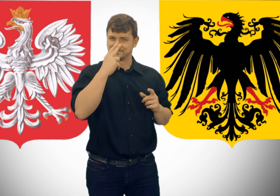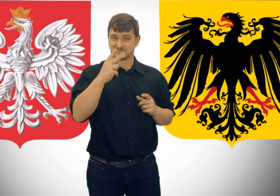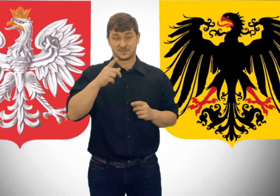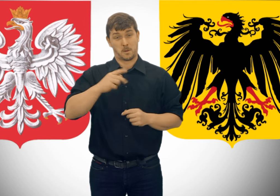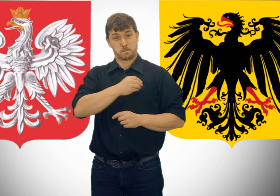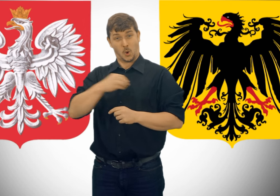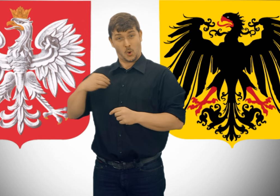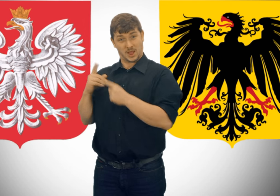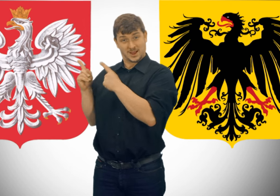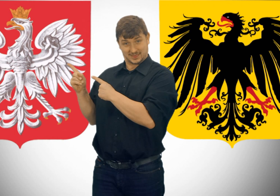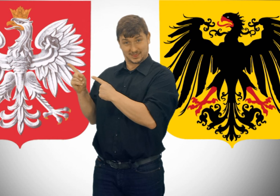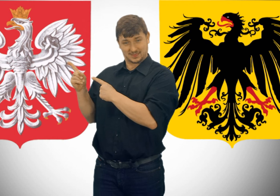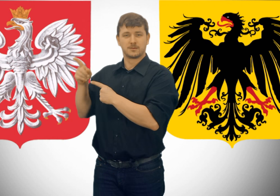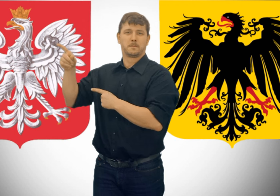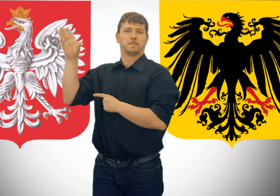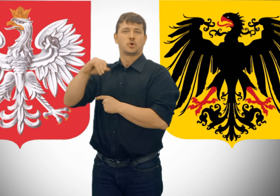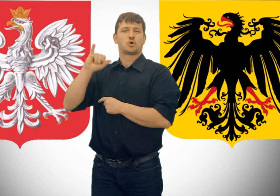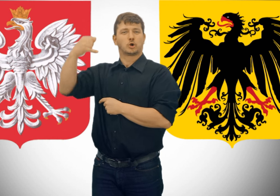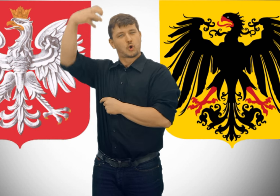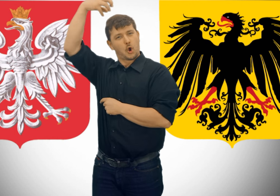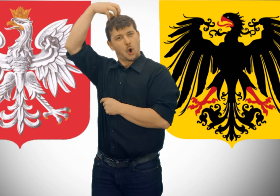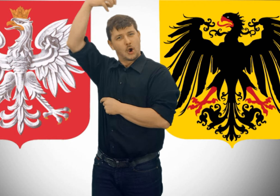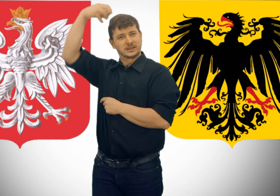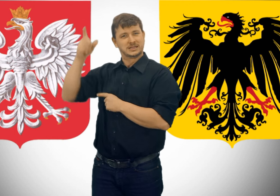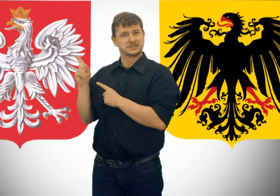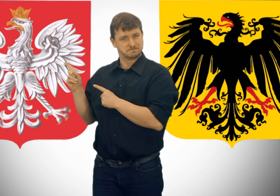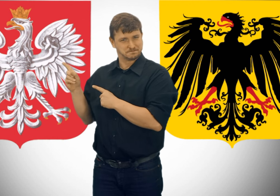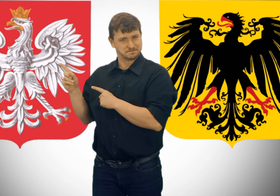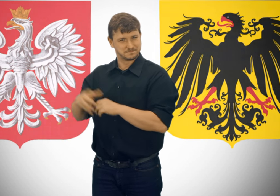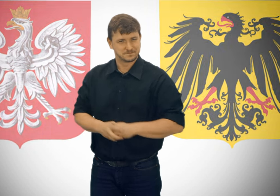Wie Ihr seht hat Polen nur zusätzlich noch eine goldene Krone.